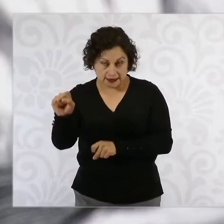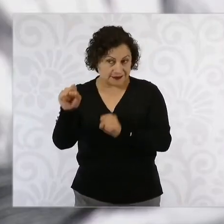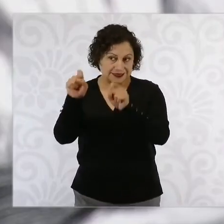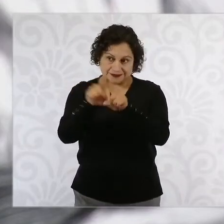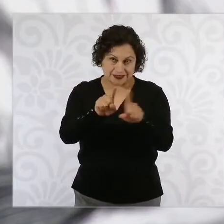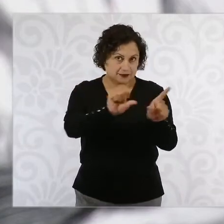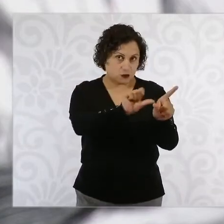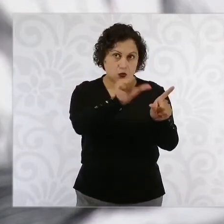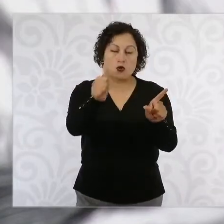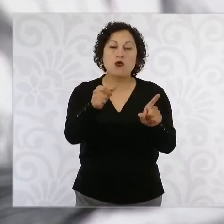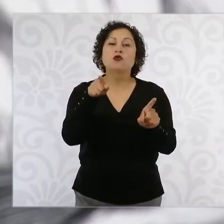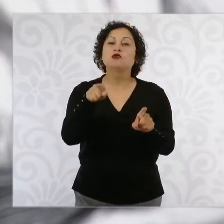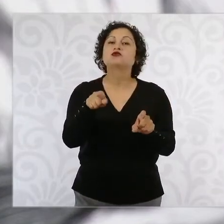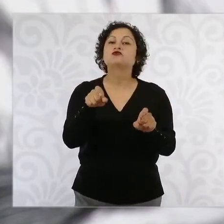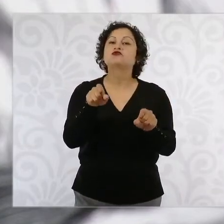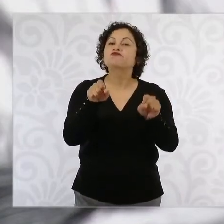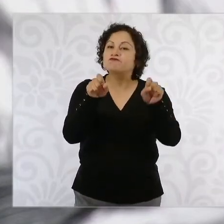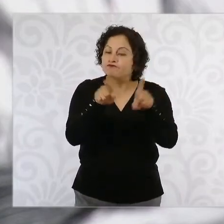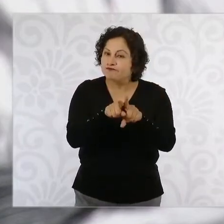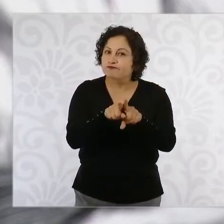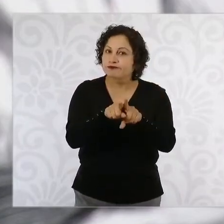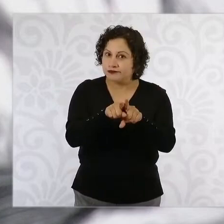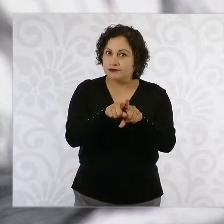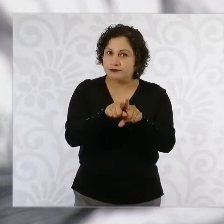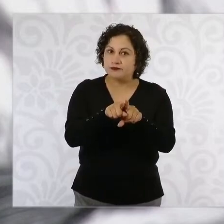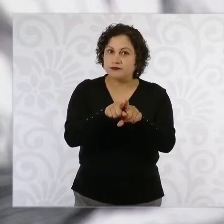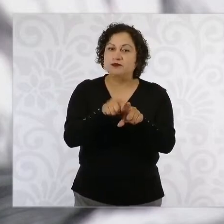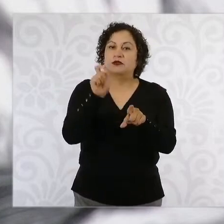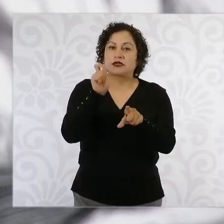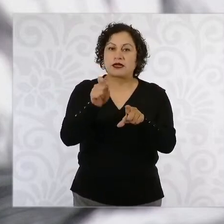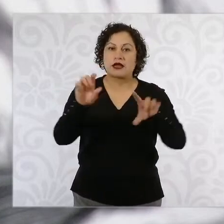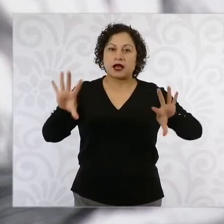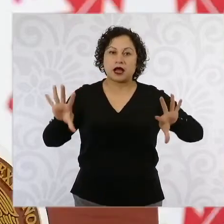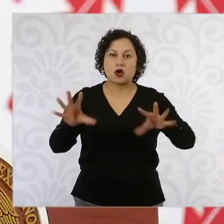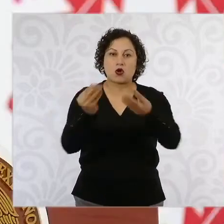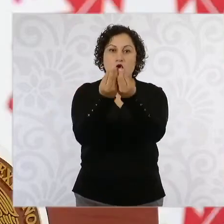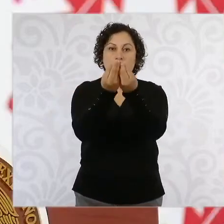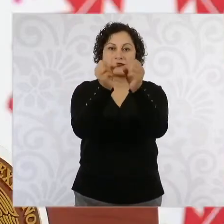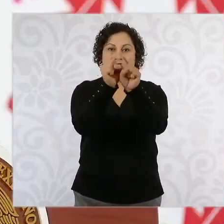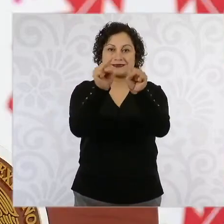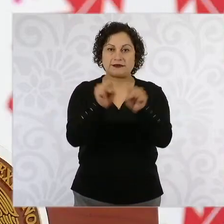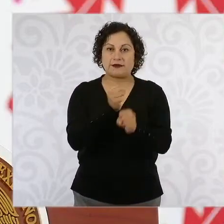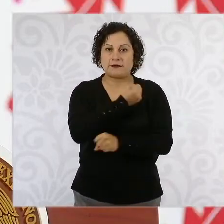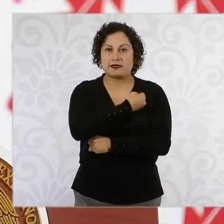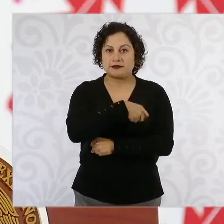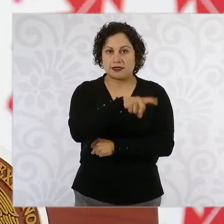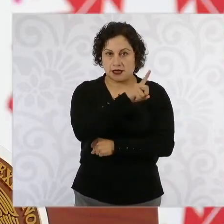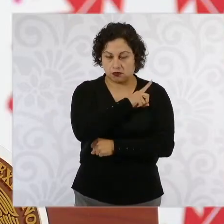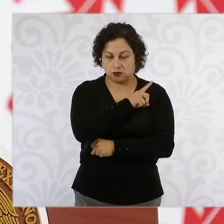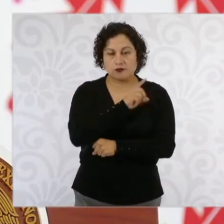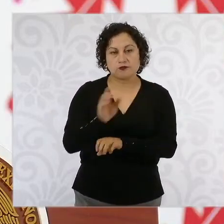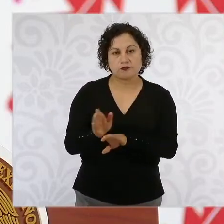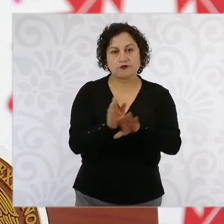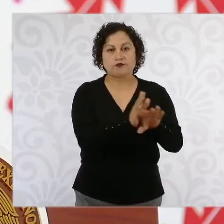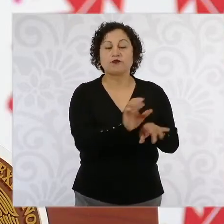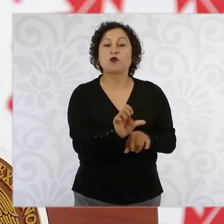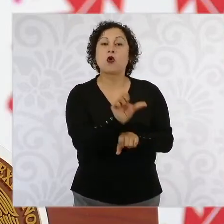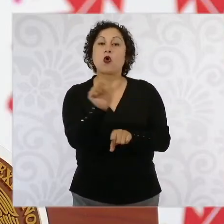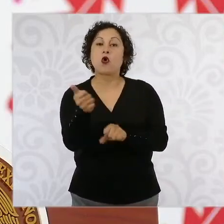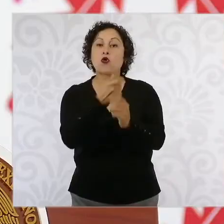construyendo un solo sistema de salud el programa educativo también muy ambicioso Ya pronto vamos